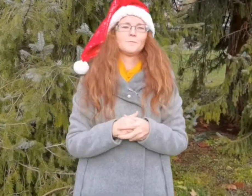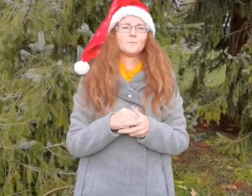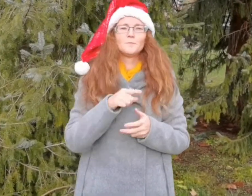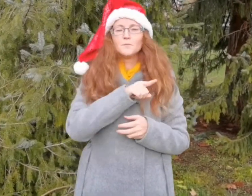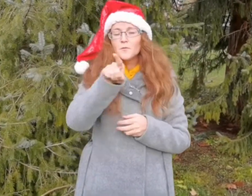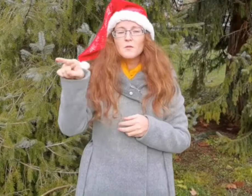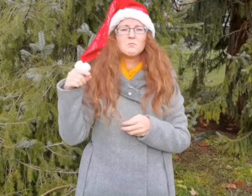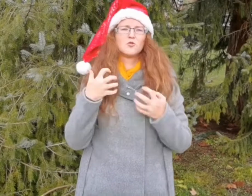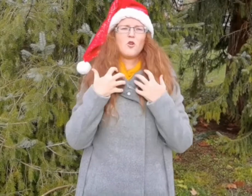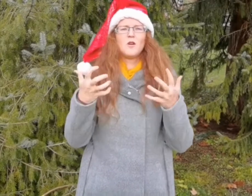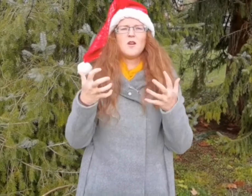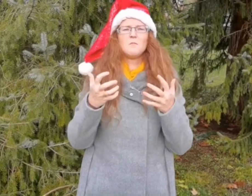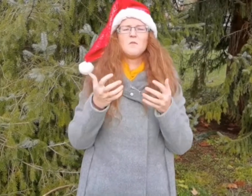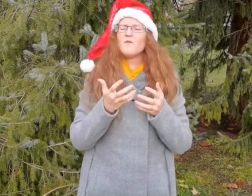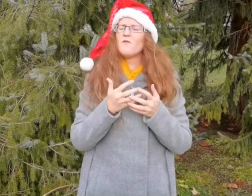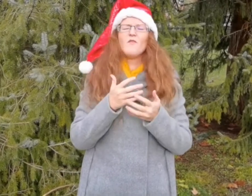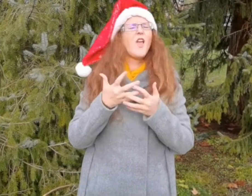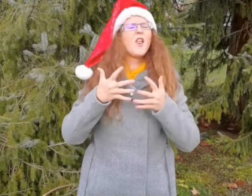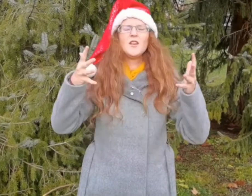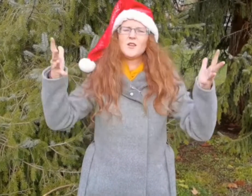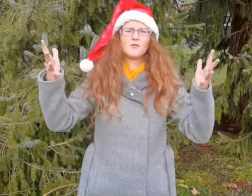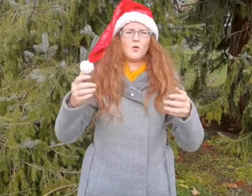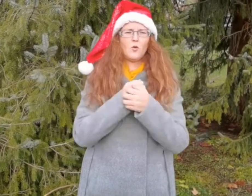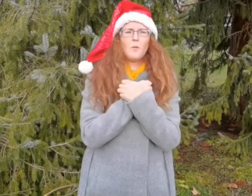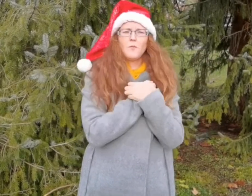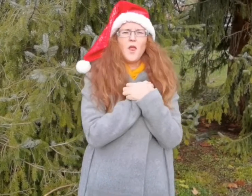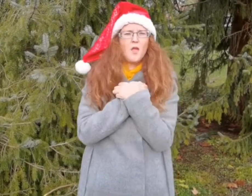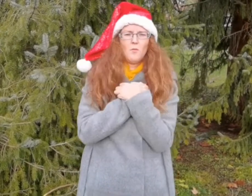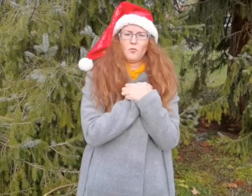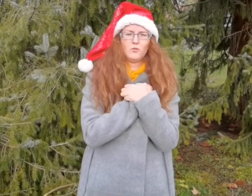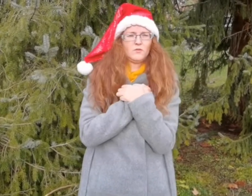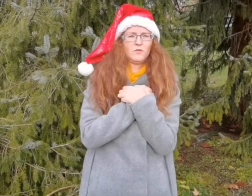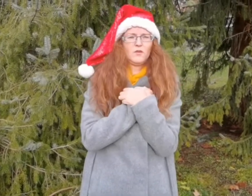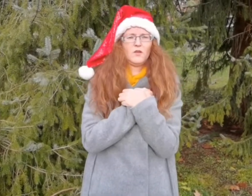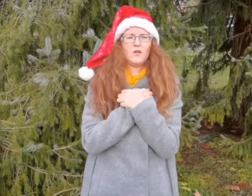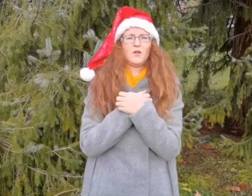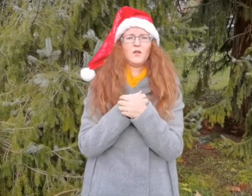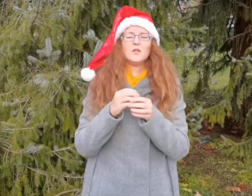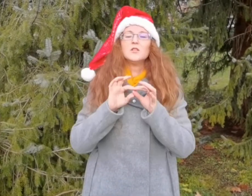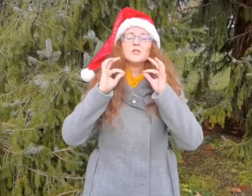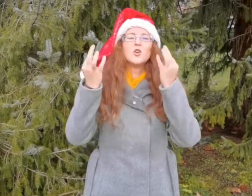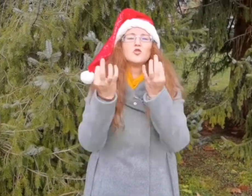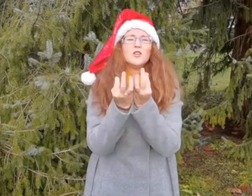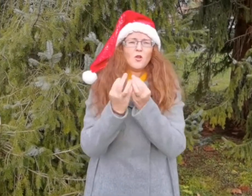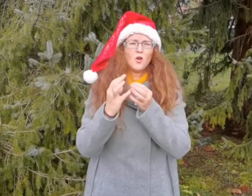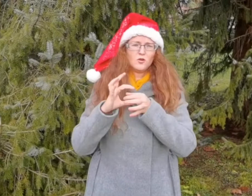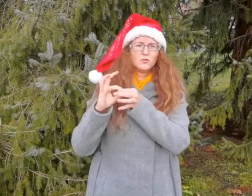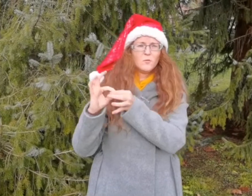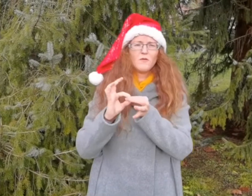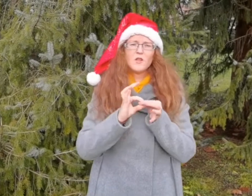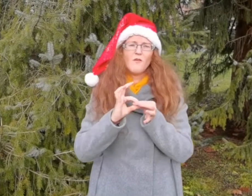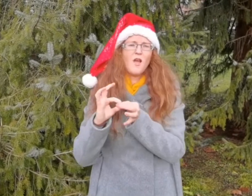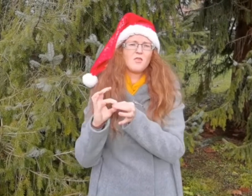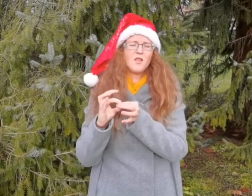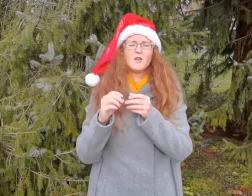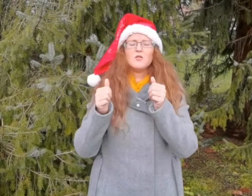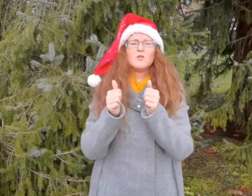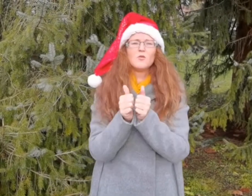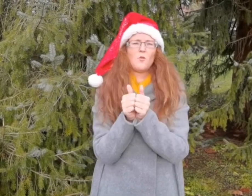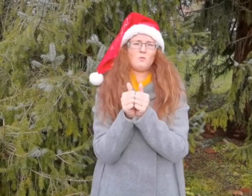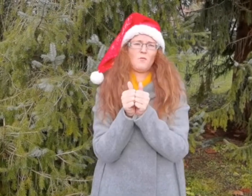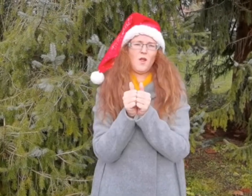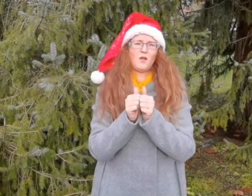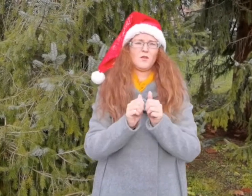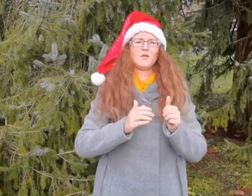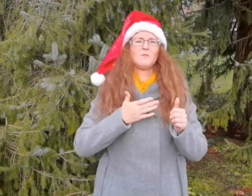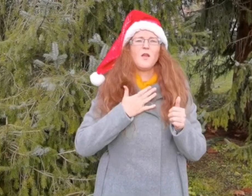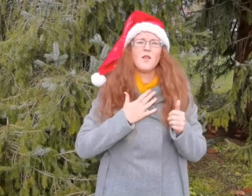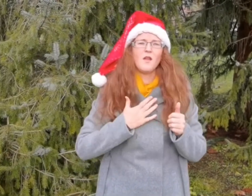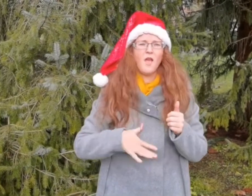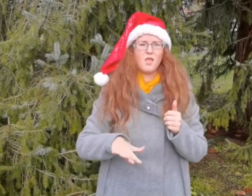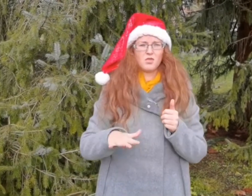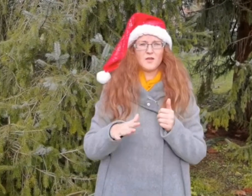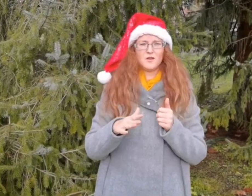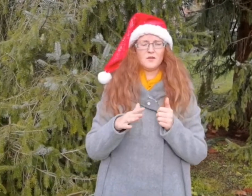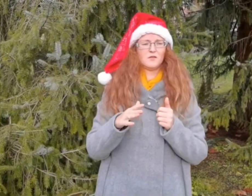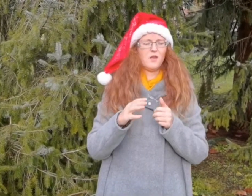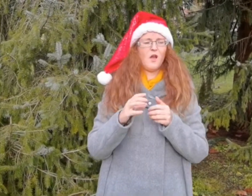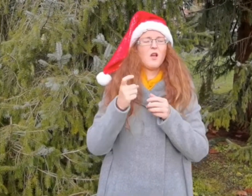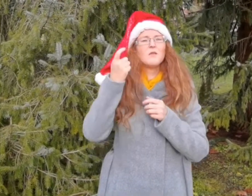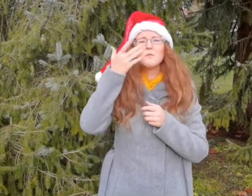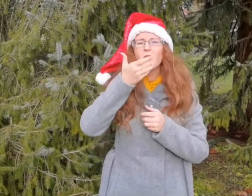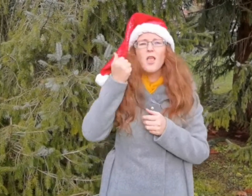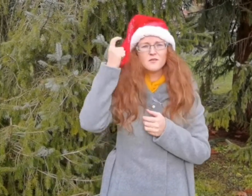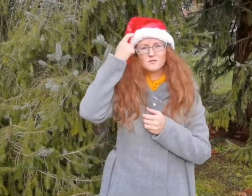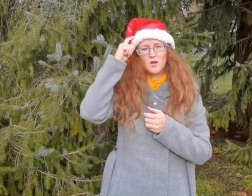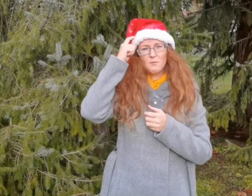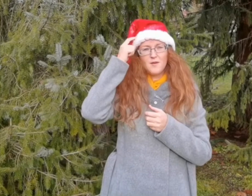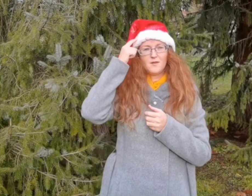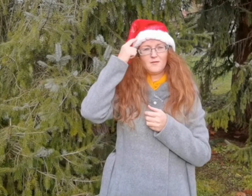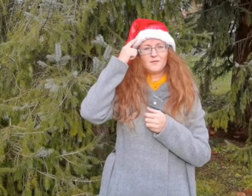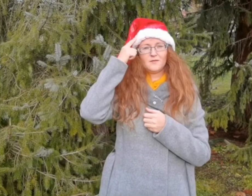Želim vam veliko objemov. Da ste povezani z družino in ogromno ljubezni, da ste brez skrbi.